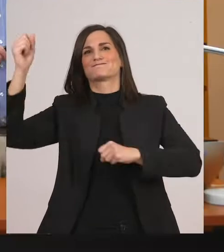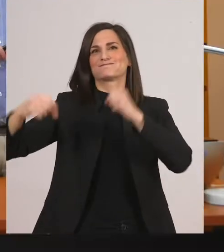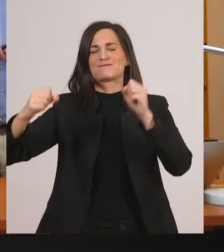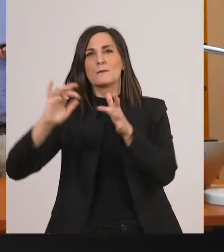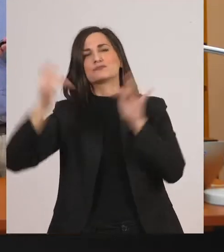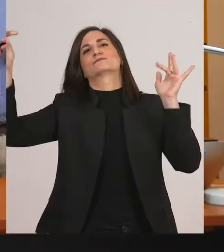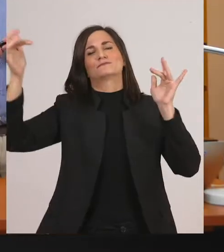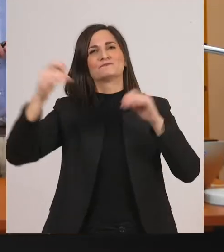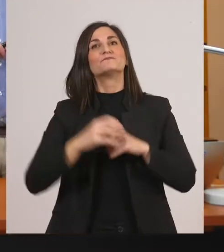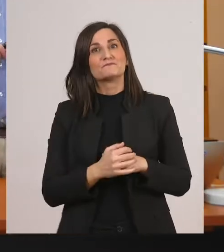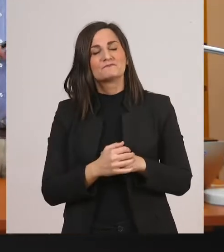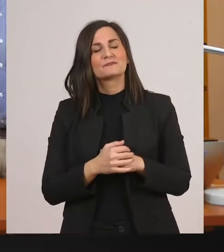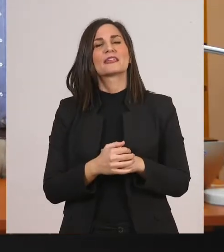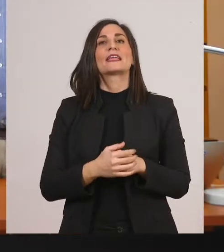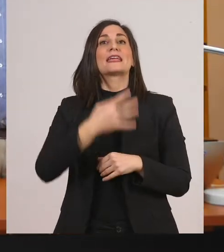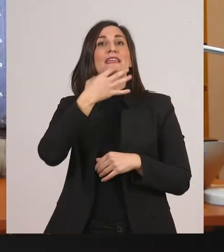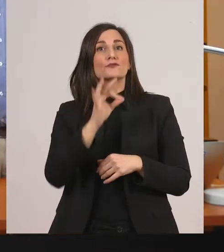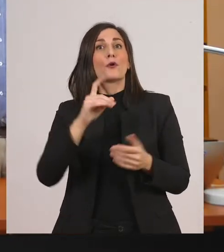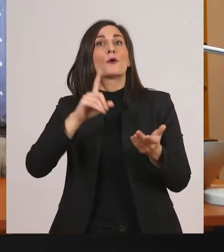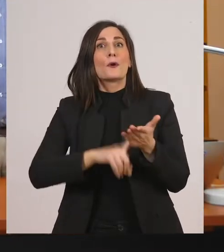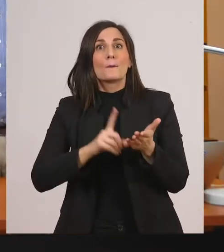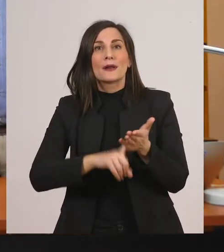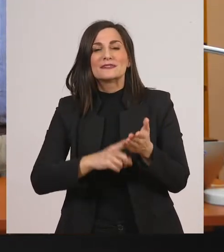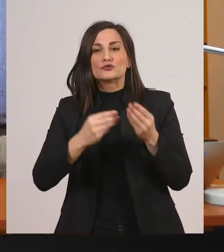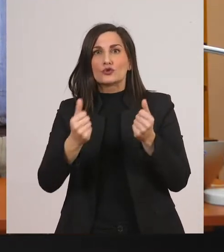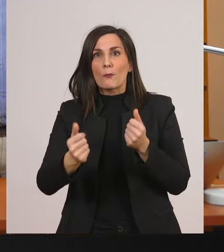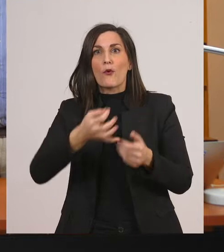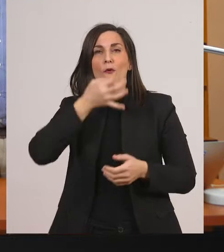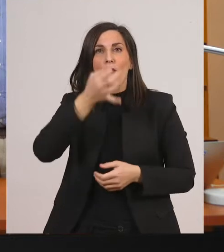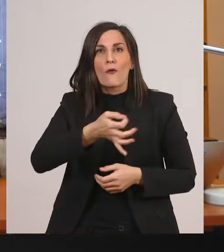Άρα λοιπόν πρέπει να μάθω μέσα από τον λόγο μου και κυρίως μέσα απ' το γραπτό μου,